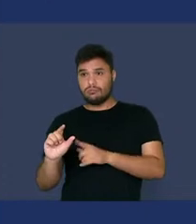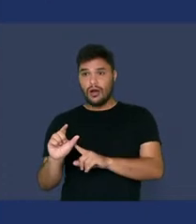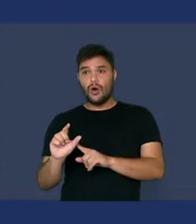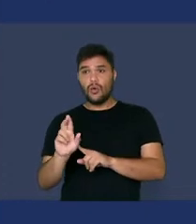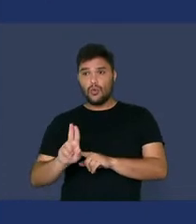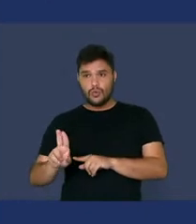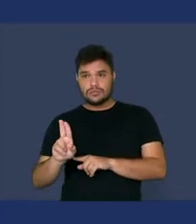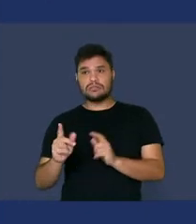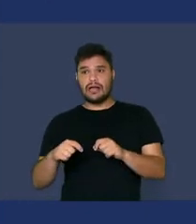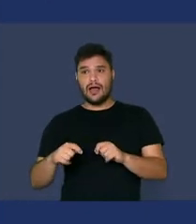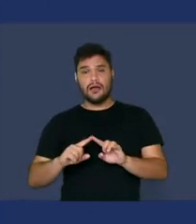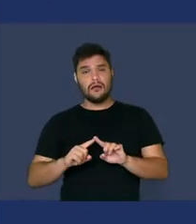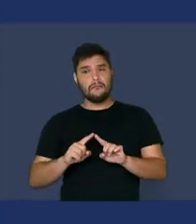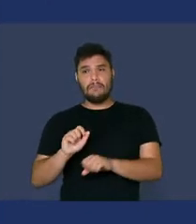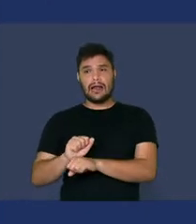USA-SE PARA NÃO FICAR... NÃO PODE DEIXAR DE SER